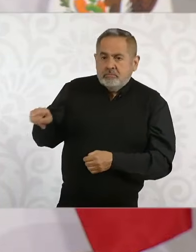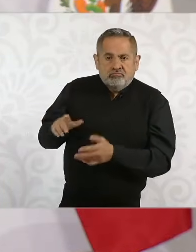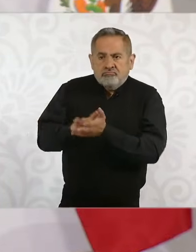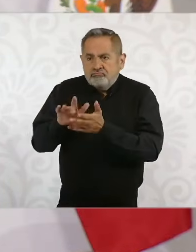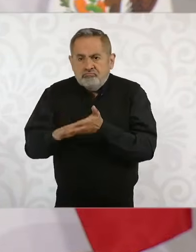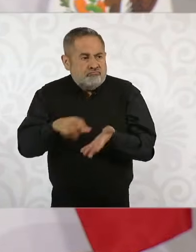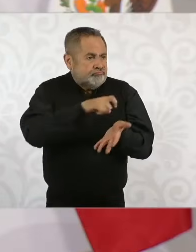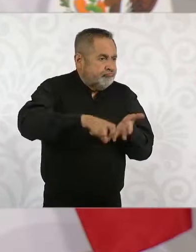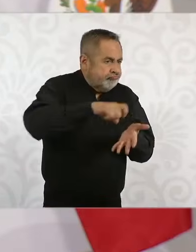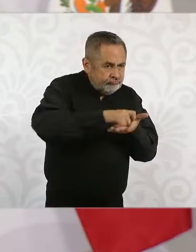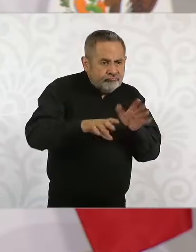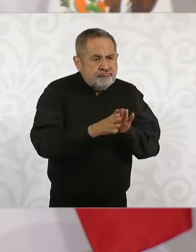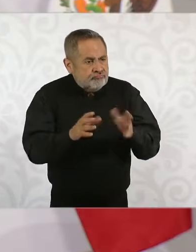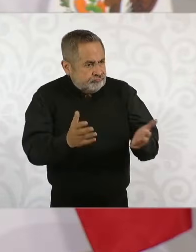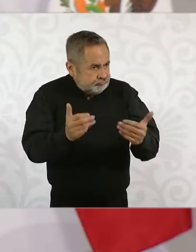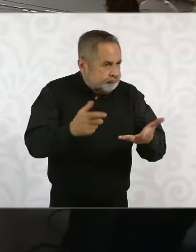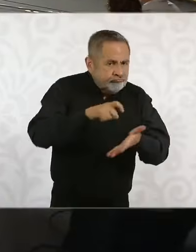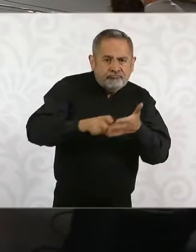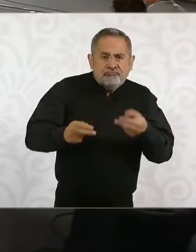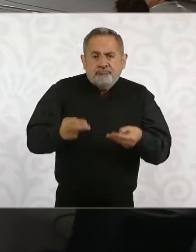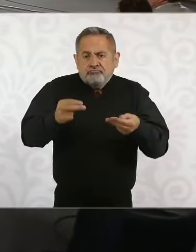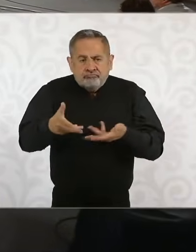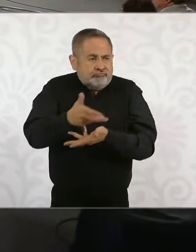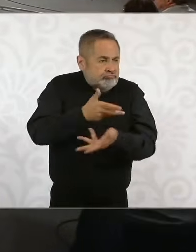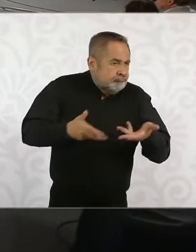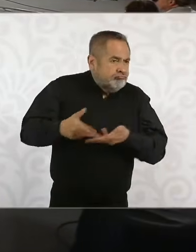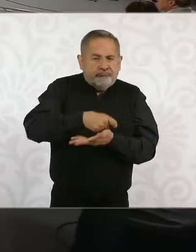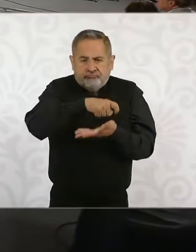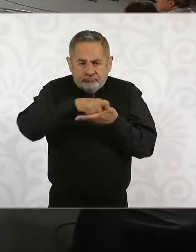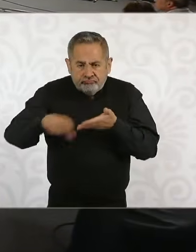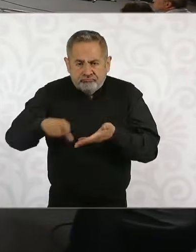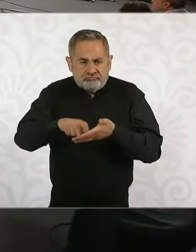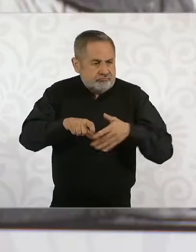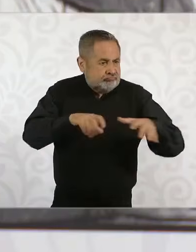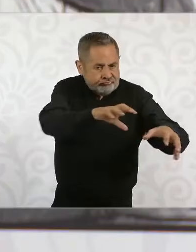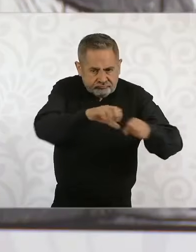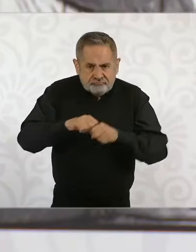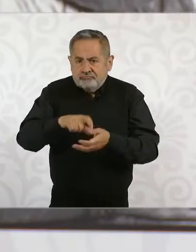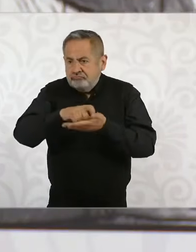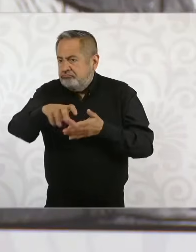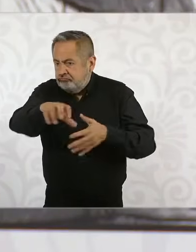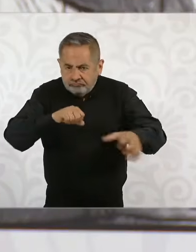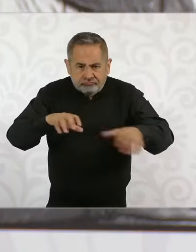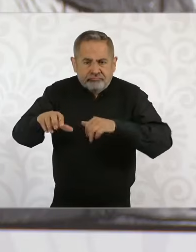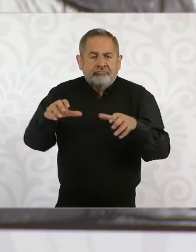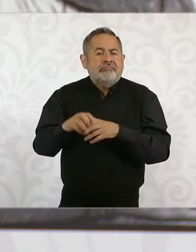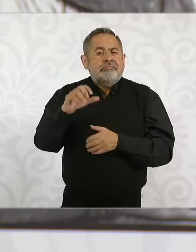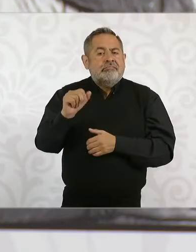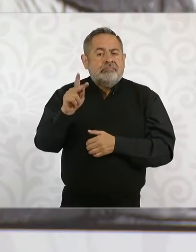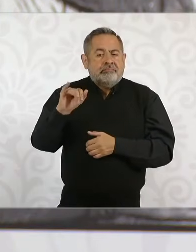fundamentalmente el que aquellos productos que tengan APIs y materias primas mexicanas